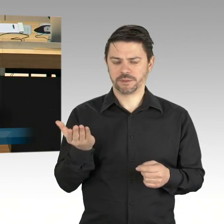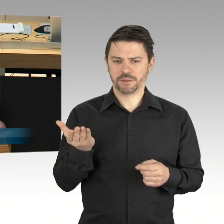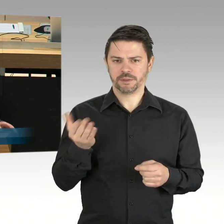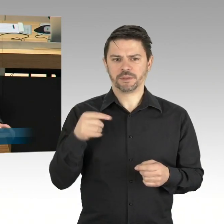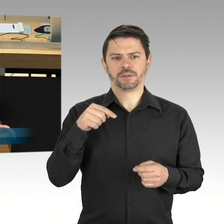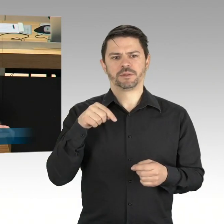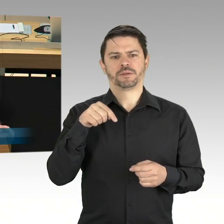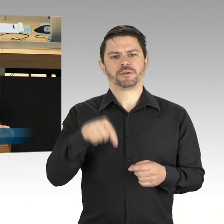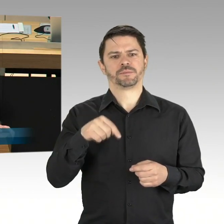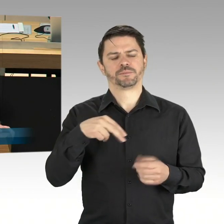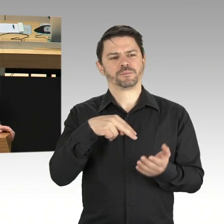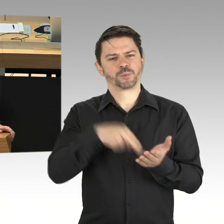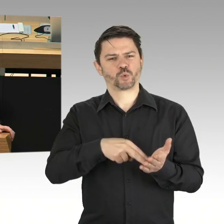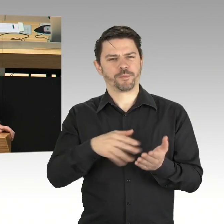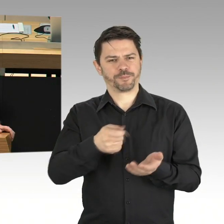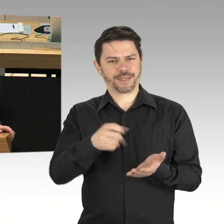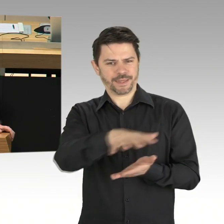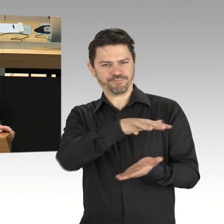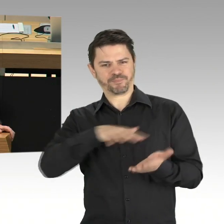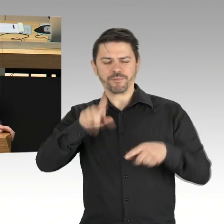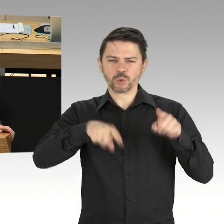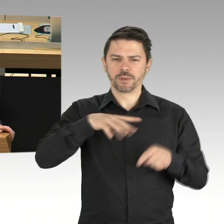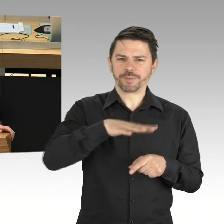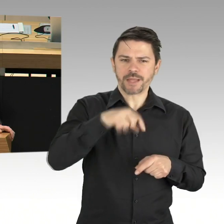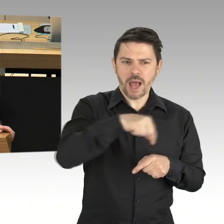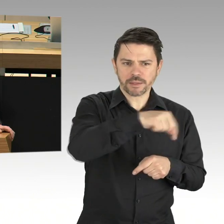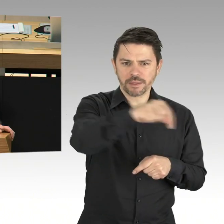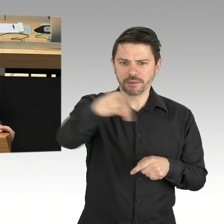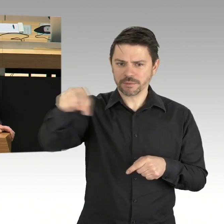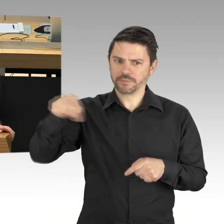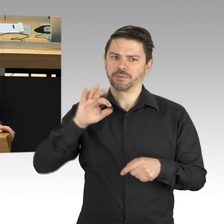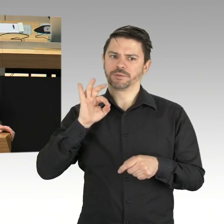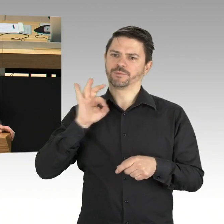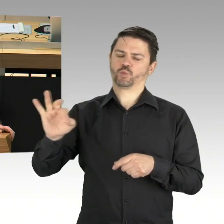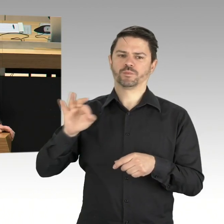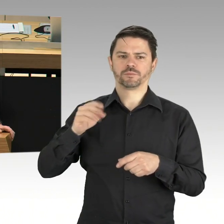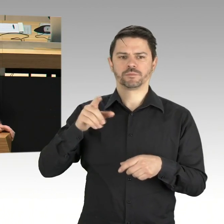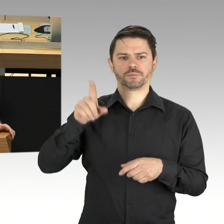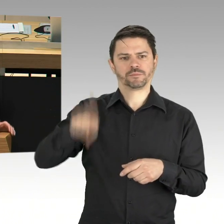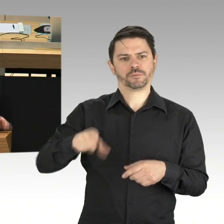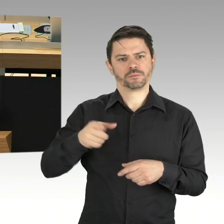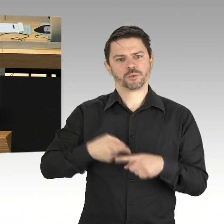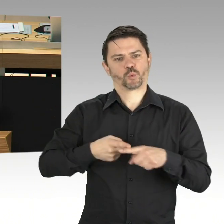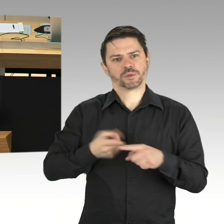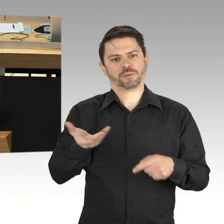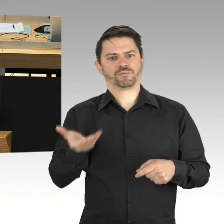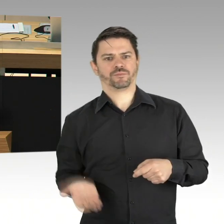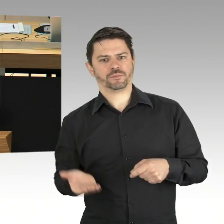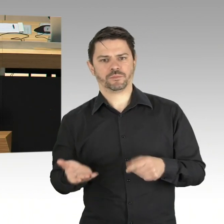ihres verfügbaren Haushaltseinkommen für die Miete ausgeben müssen und wenn selbst das Handelsblatt davon spricht,